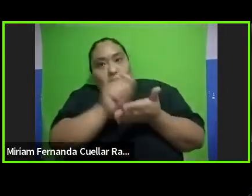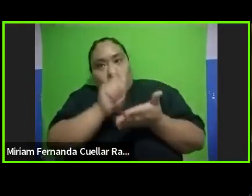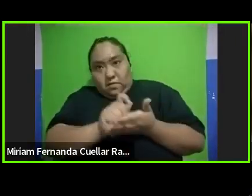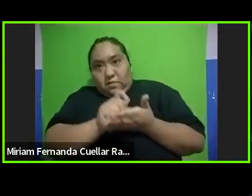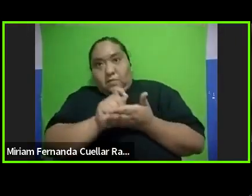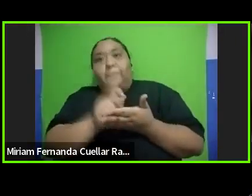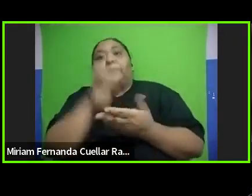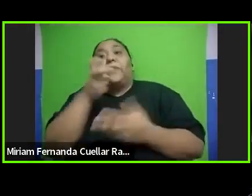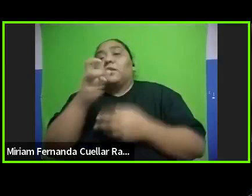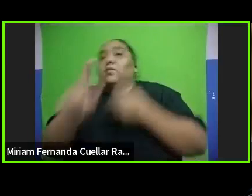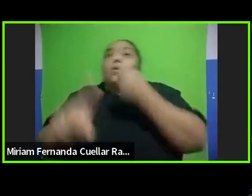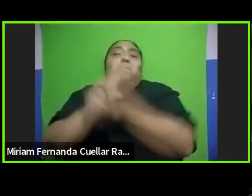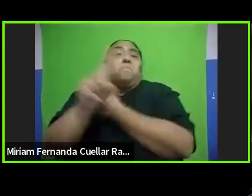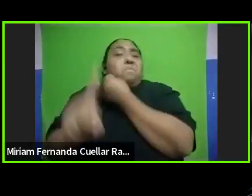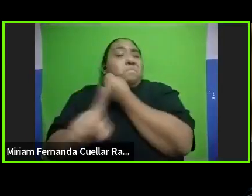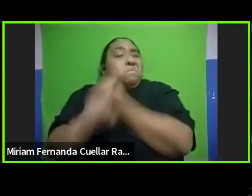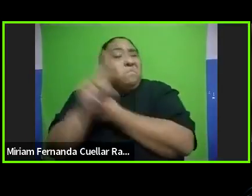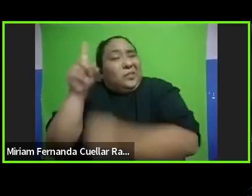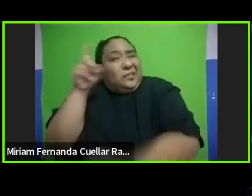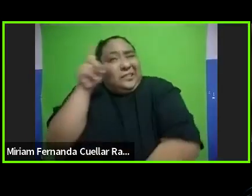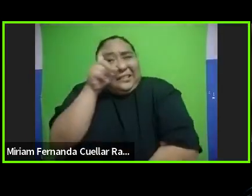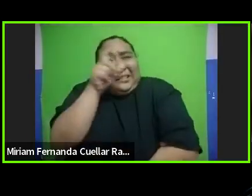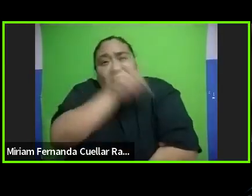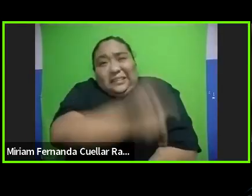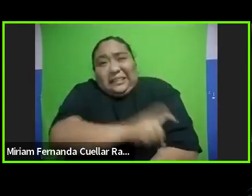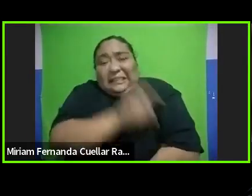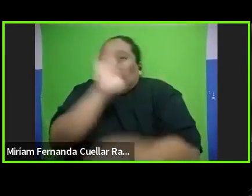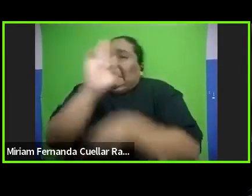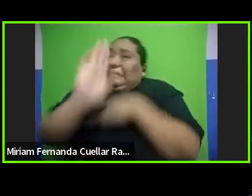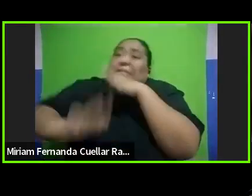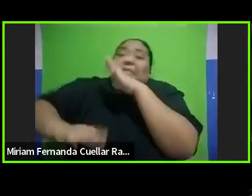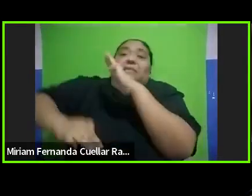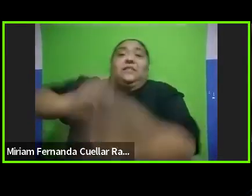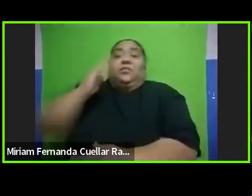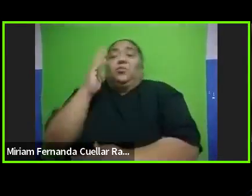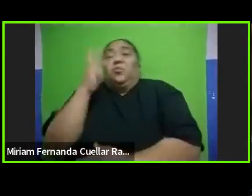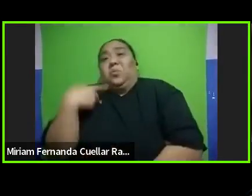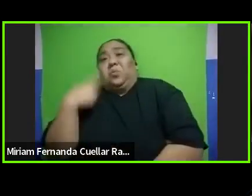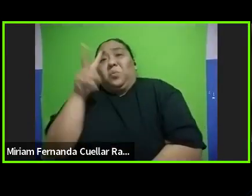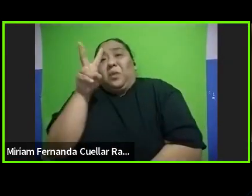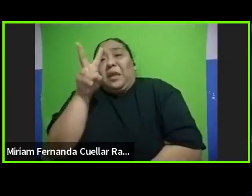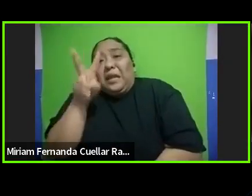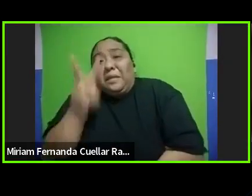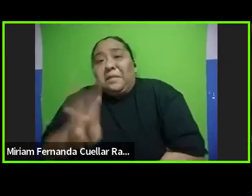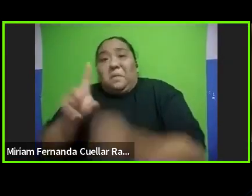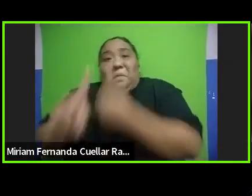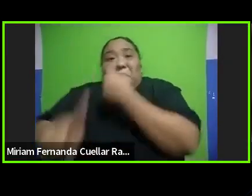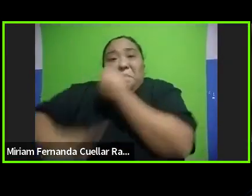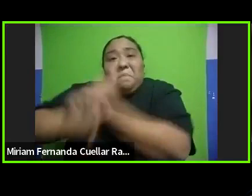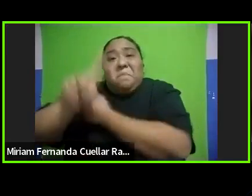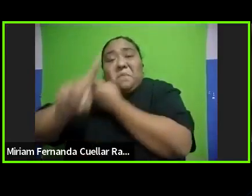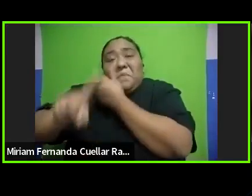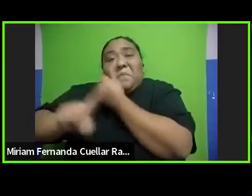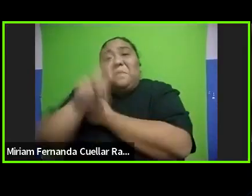No al español oral y a l oral. Y pues es un problema muy, muy complejo a muy, muy complejo a nivel mundial. Es un problema que